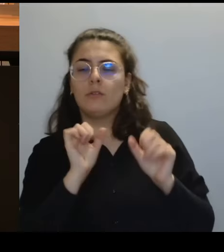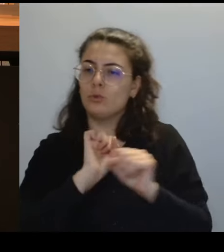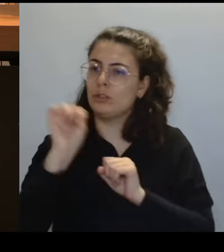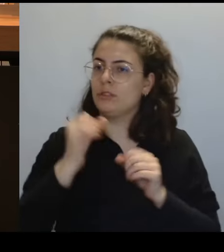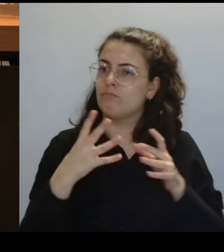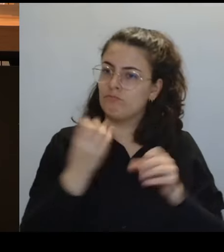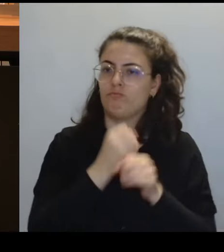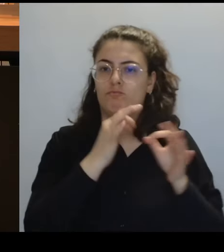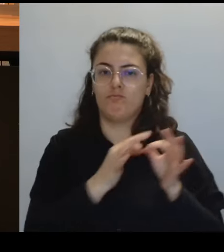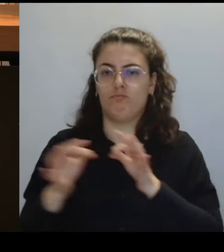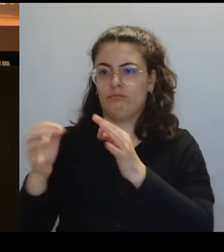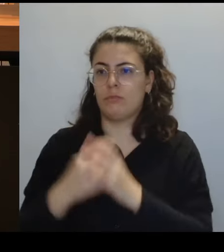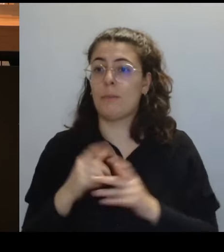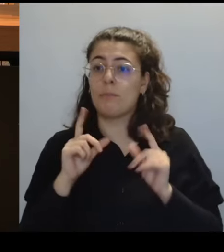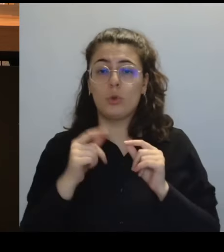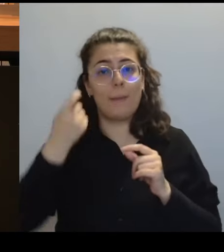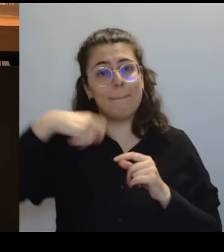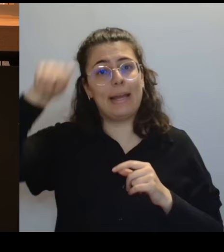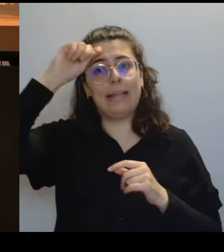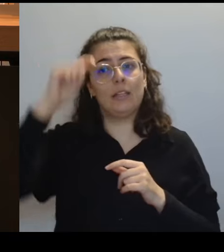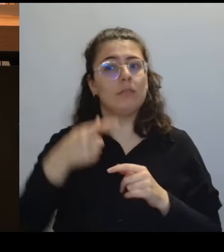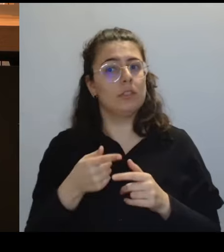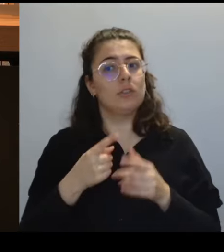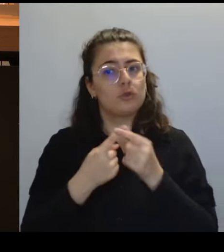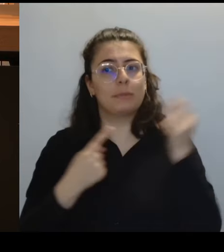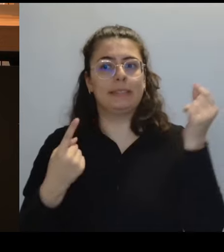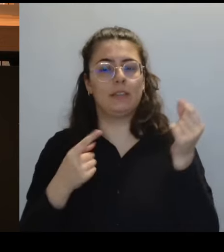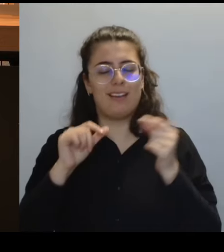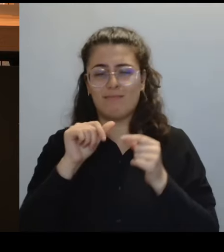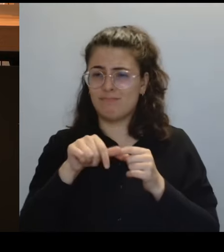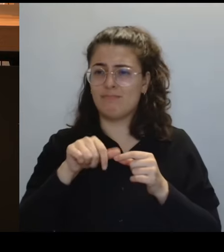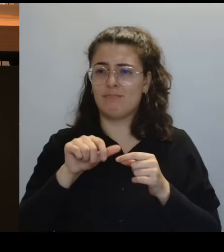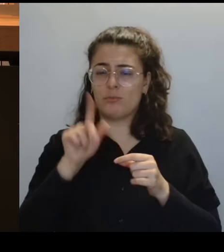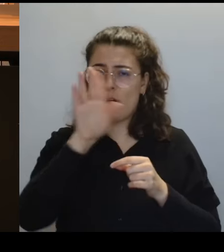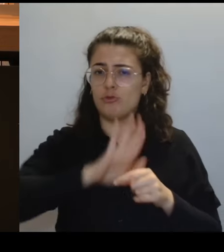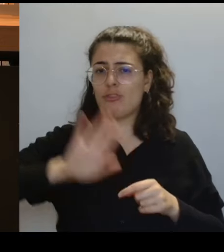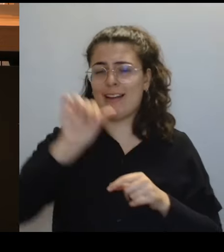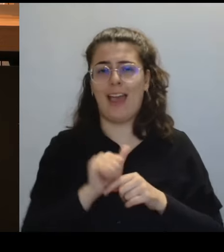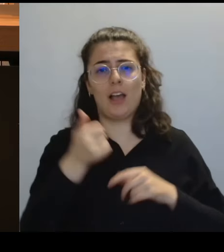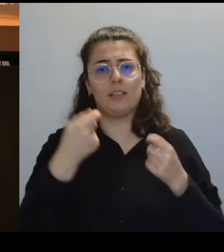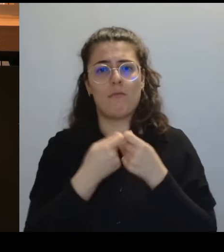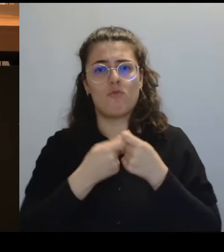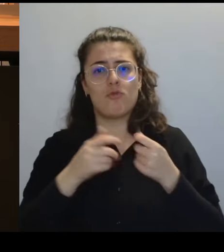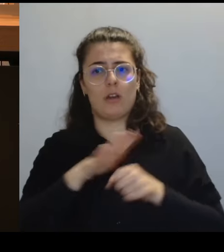und das erste Bundesland, das diese eingeführt hat. Das ist eine gute Sache. (Beifall) Und ich sage Ihnen auch,